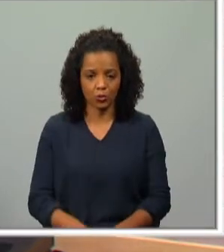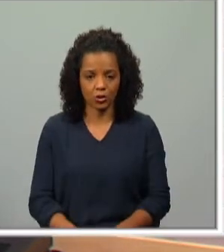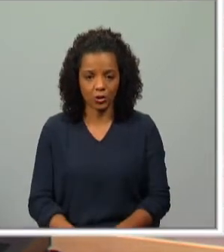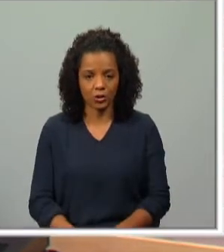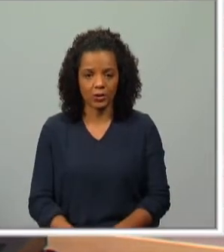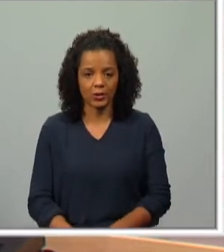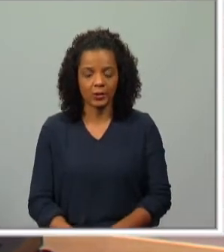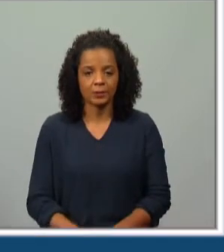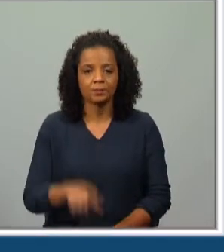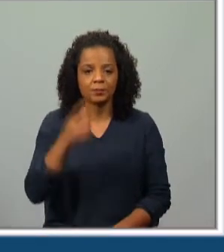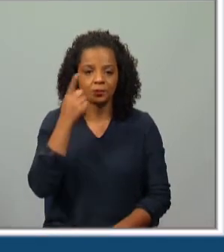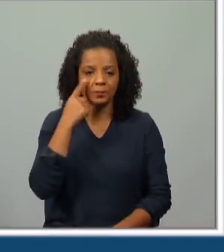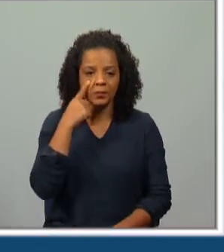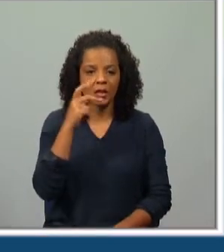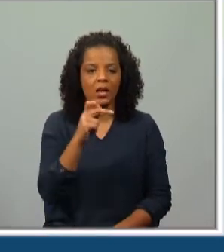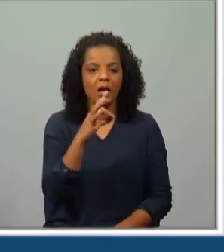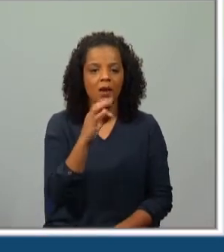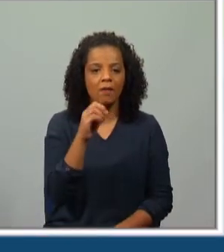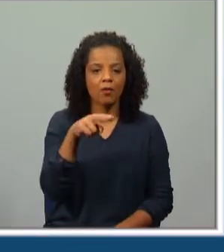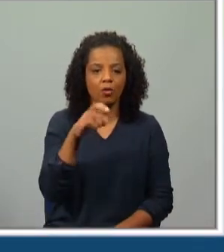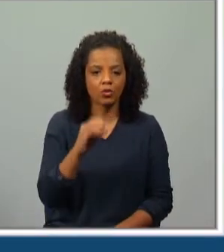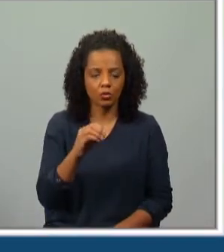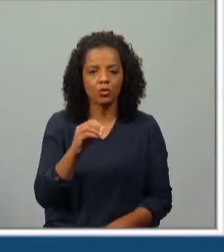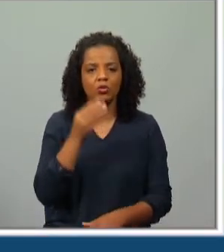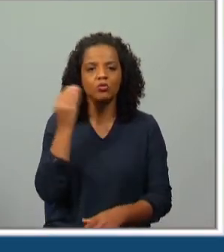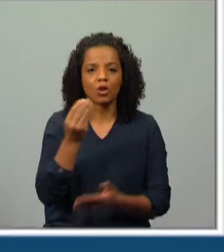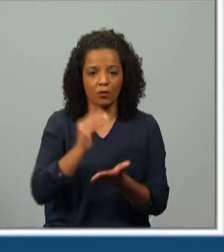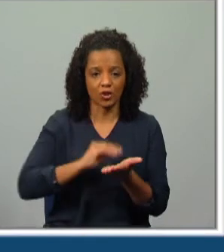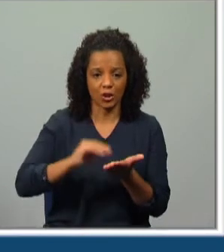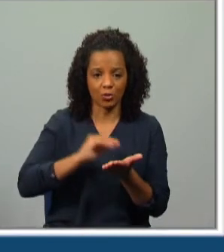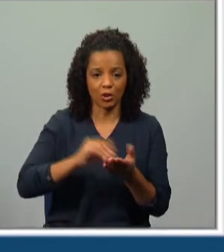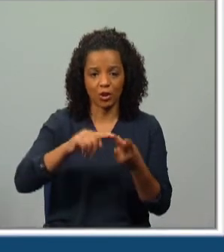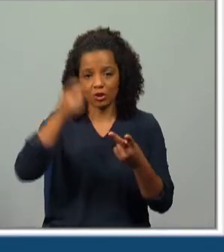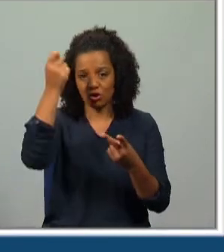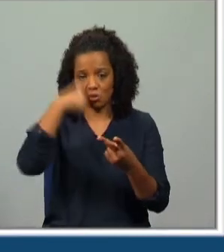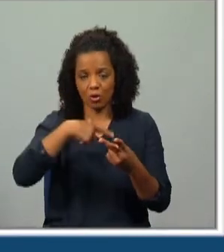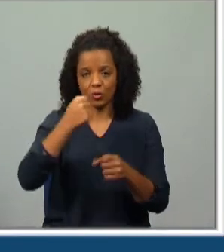conhecemos Afonso Reis Cabral jovens criador a biografia e a obra de luíspuda 我們遇到了年輕的阿方索·雷斯·卡布拉爾創建者 luíspuda 的傳記和作品